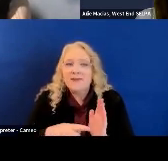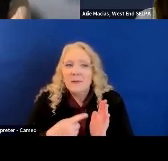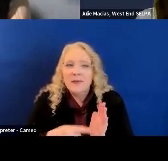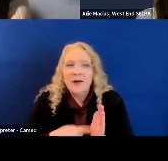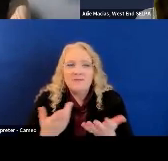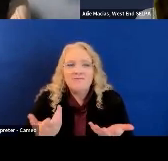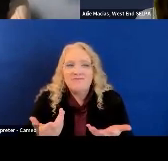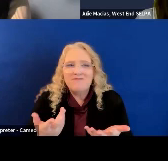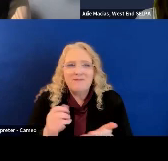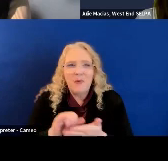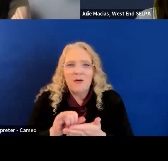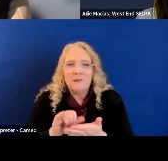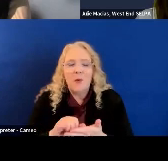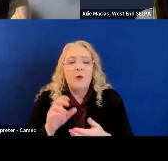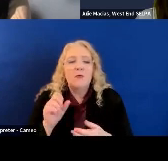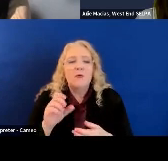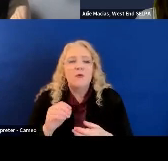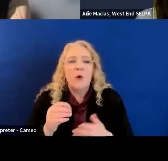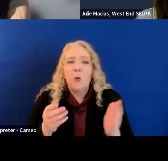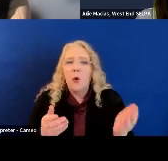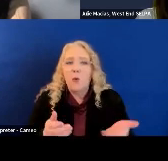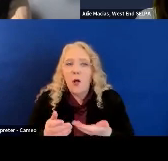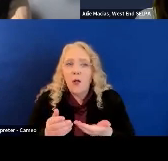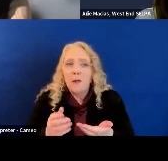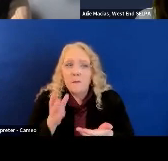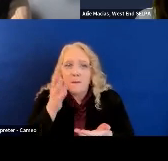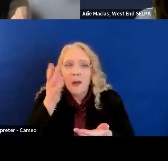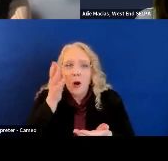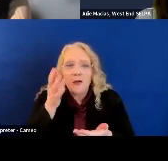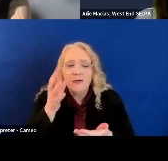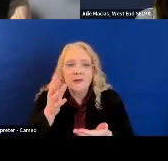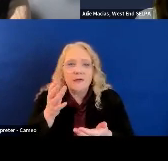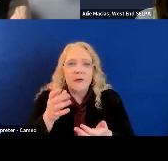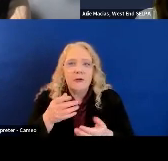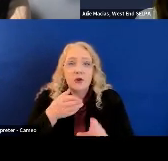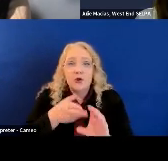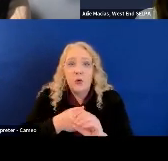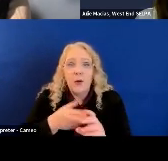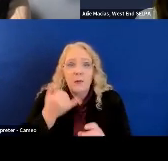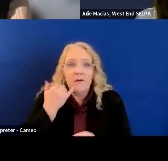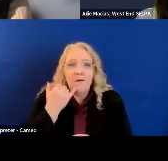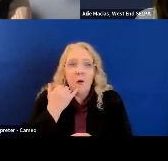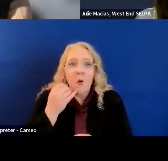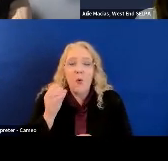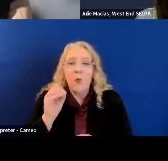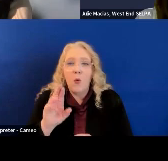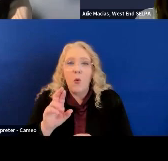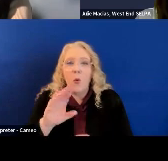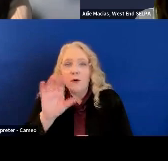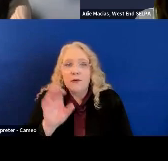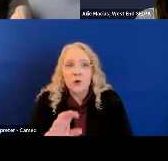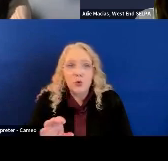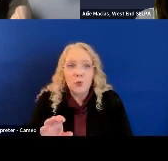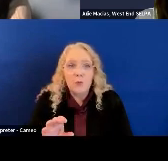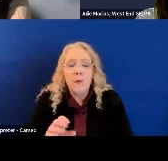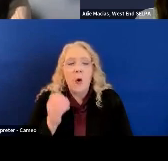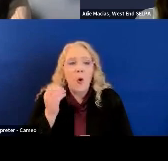por eso también recibimos a los padres por teléfono o via Zoom o Google